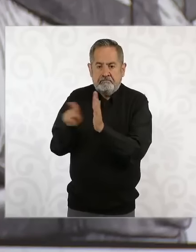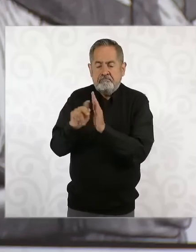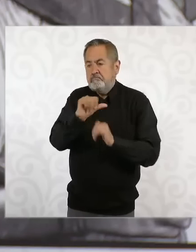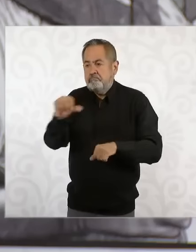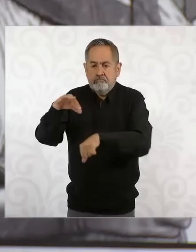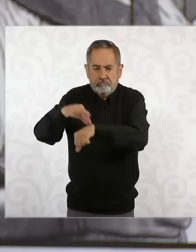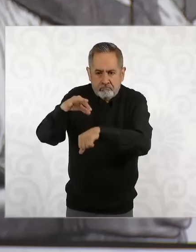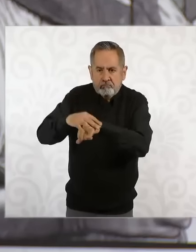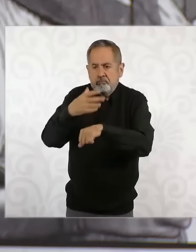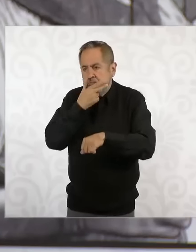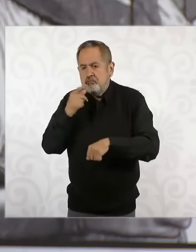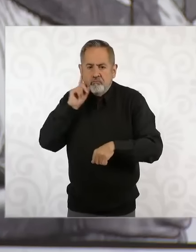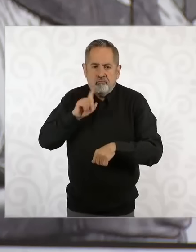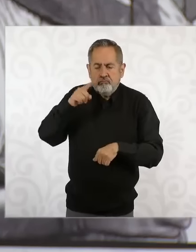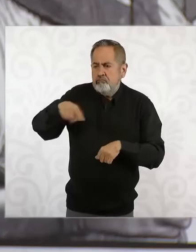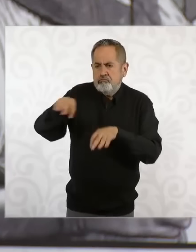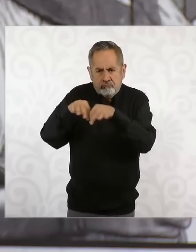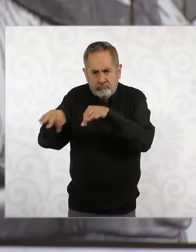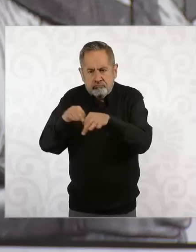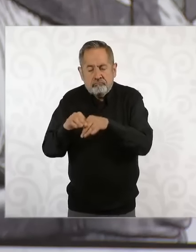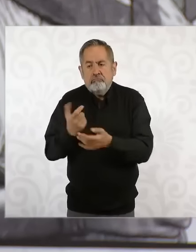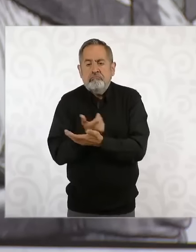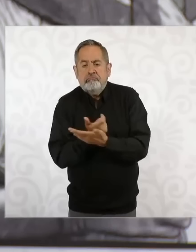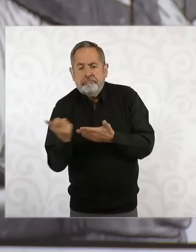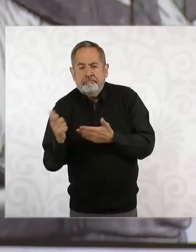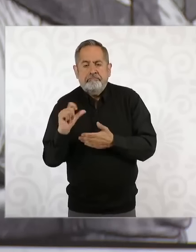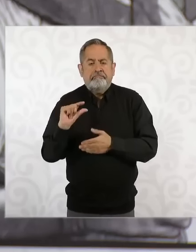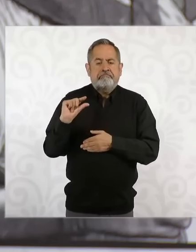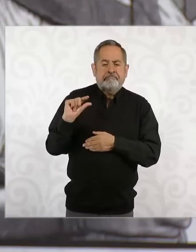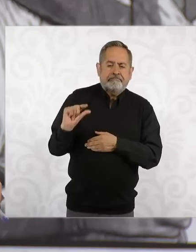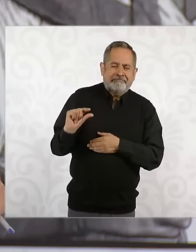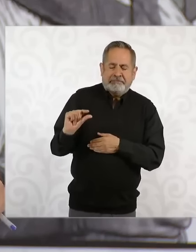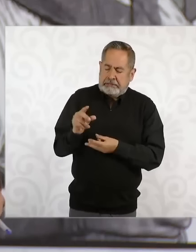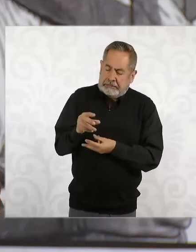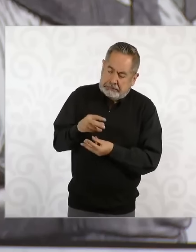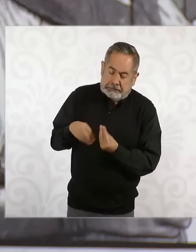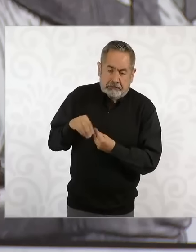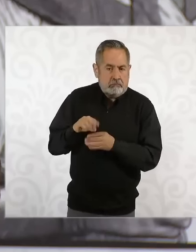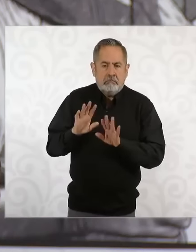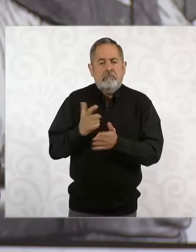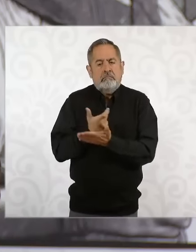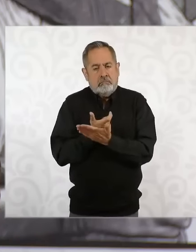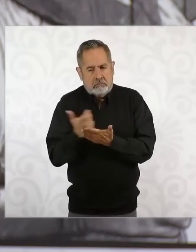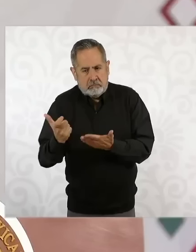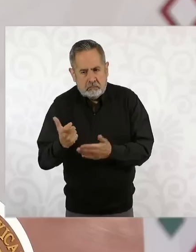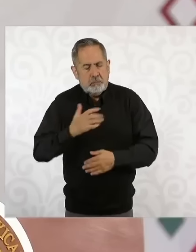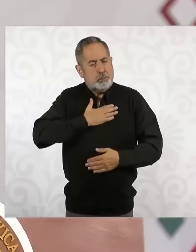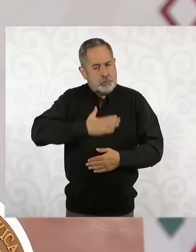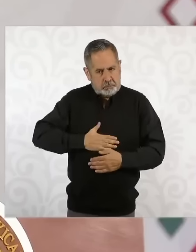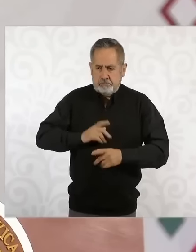Eran trabajadores que tenían un sueldo a veces muy muy precario y que ahora tienen justicia laboral.